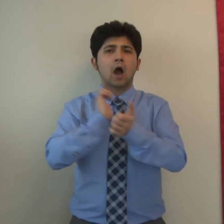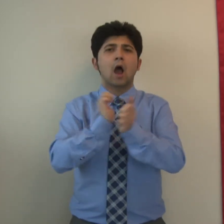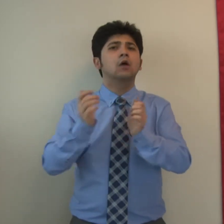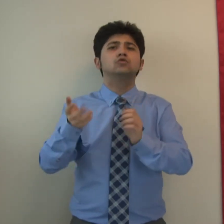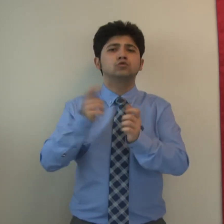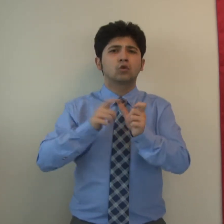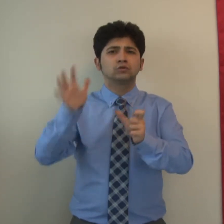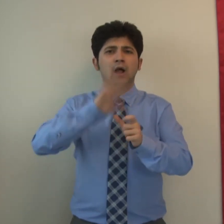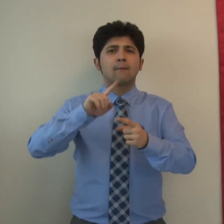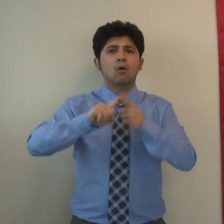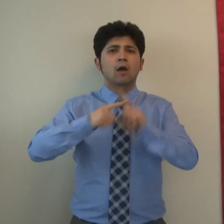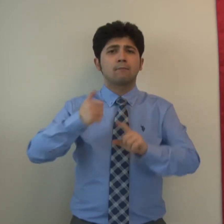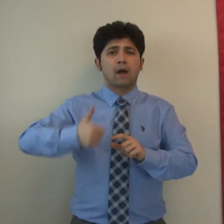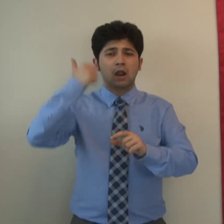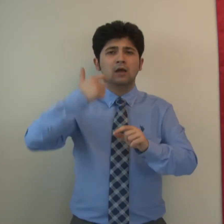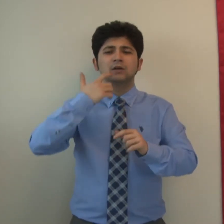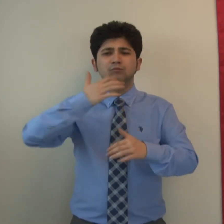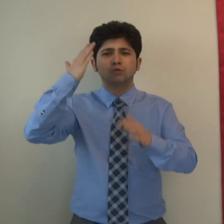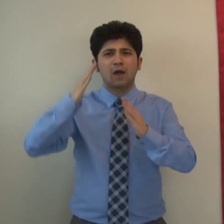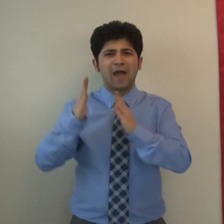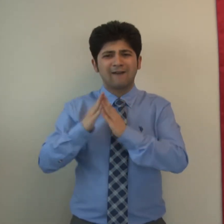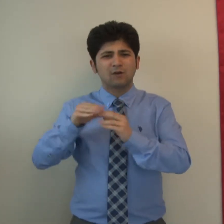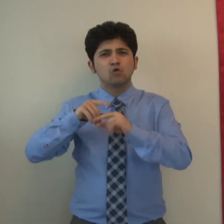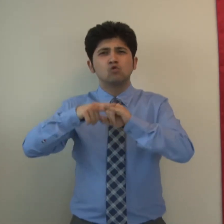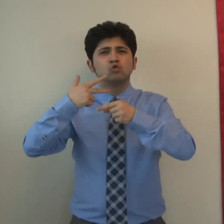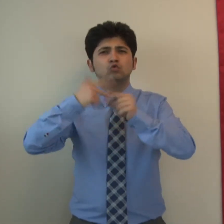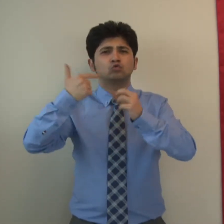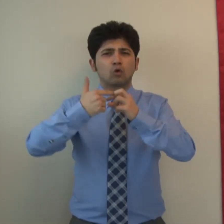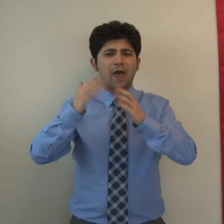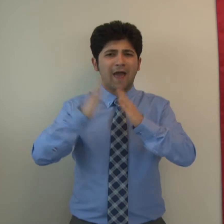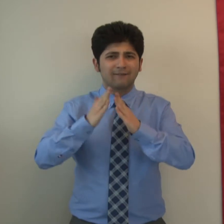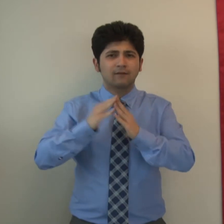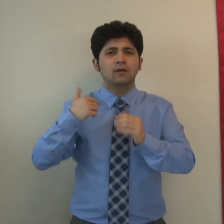Kongreye Aile ve Sosyal Politikalar Bakanlığı’na bağlı Huzurevi